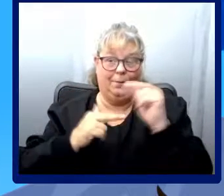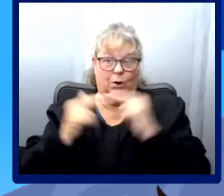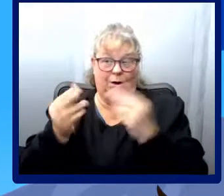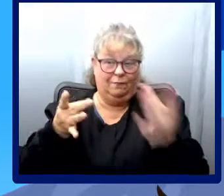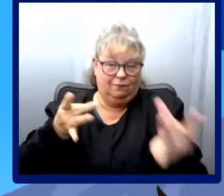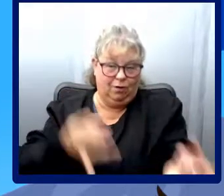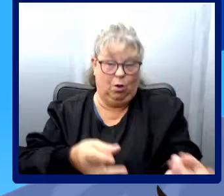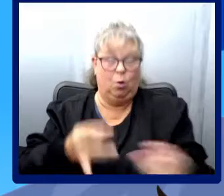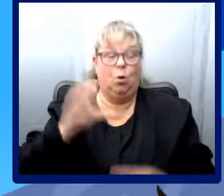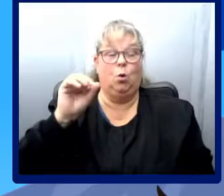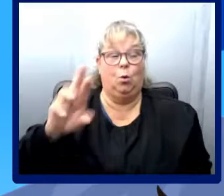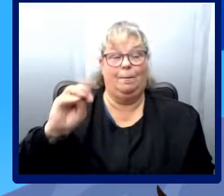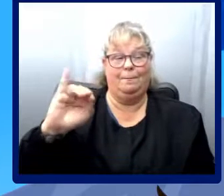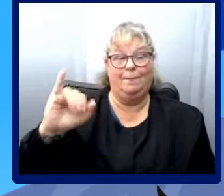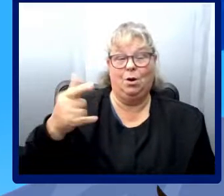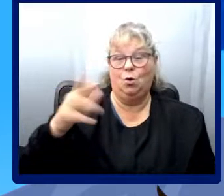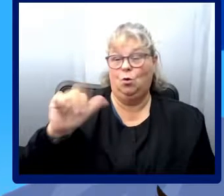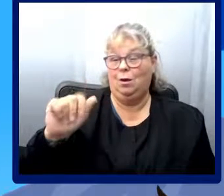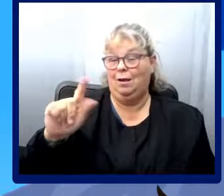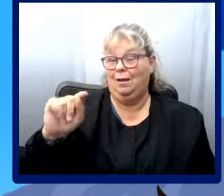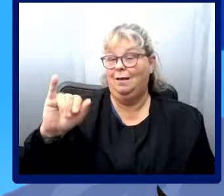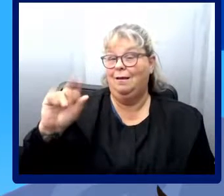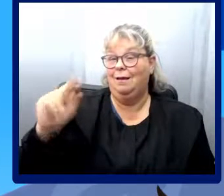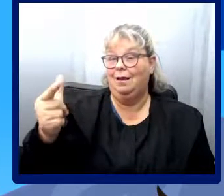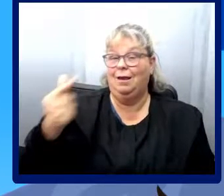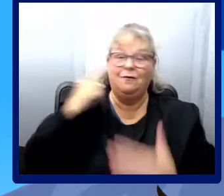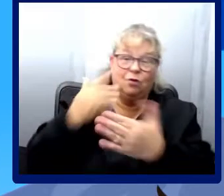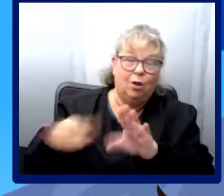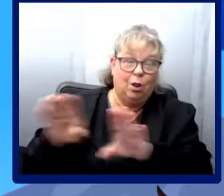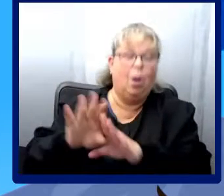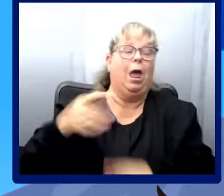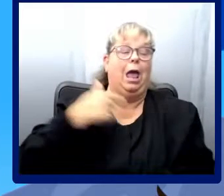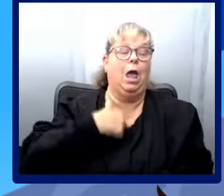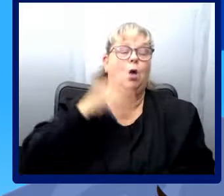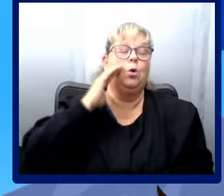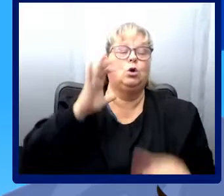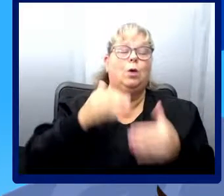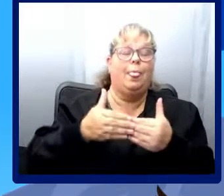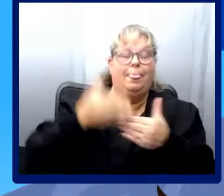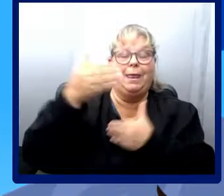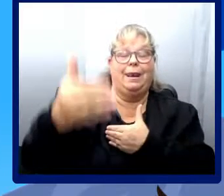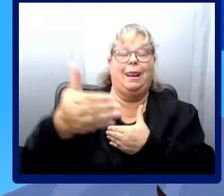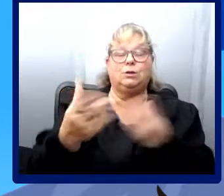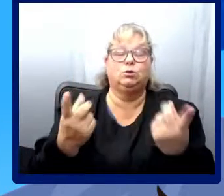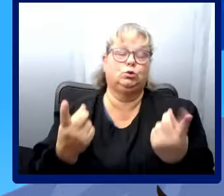o migrando flujos de trabajo y constructores de procesos de flujos, les daré los siguientes pasos de lo que pueden hacer después de esta sesión